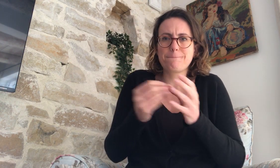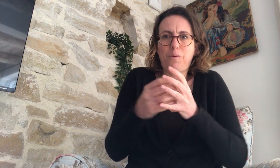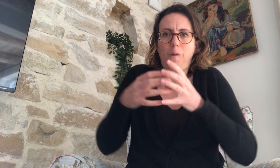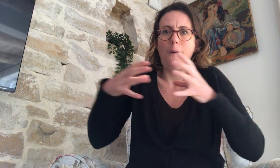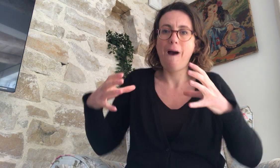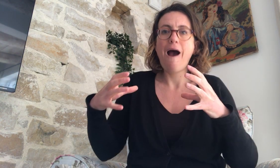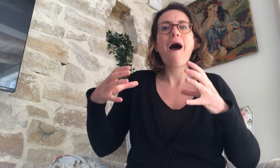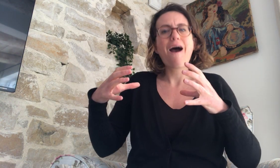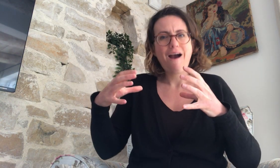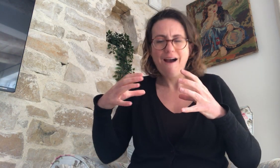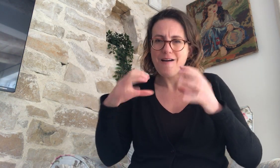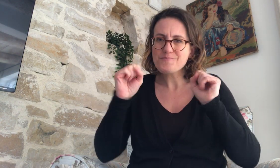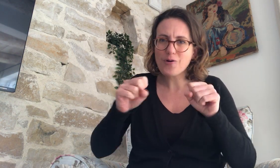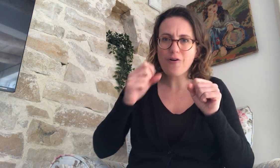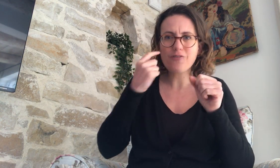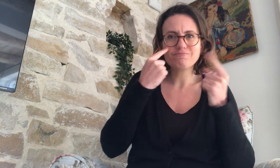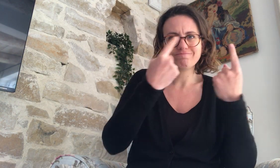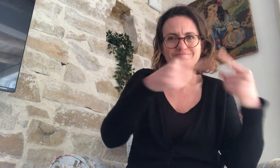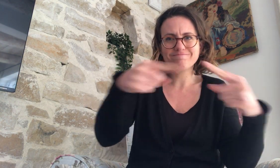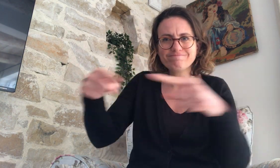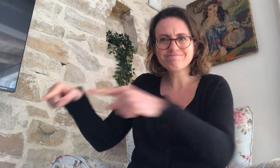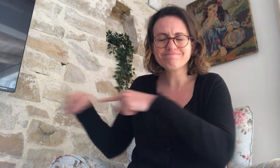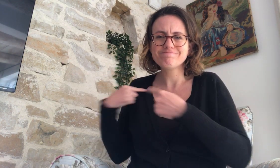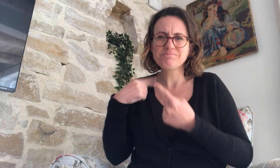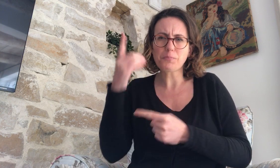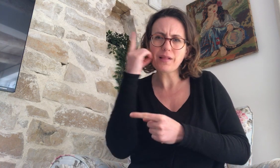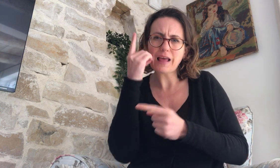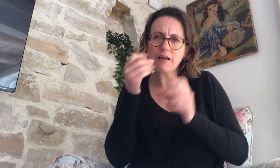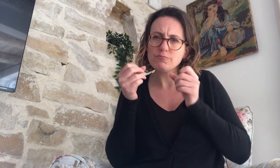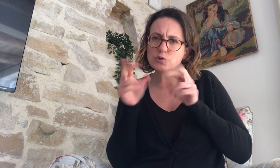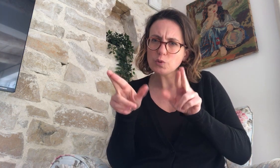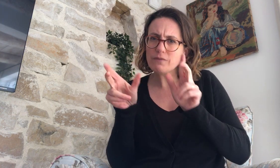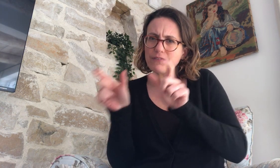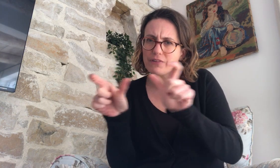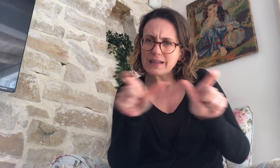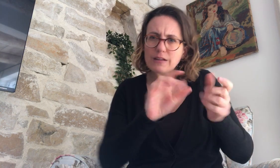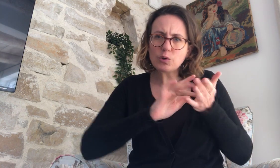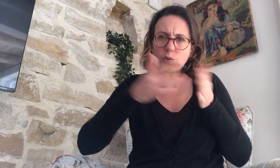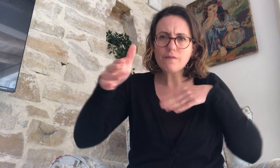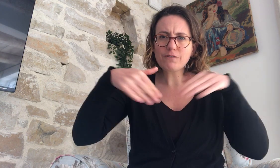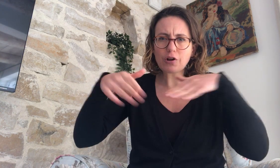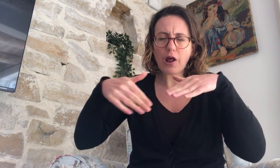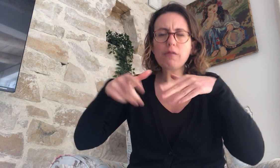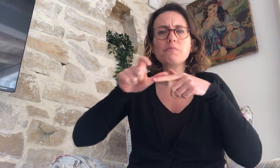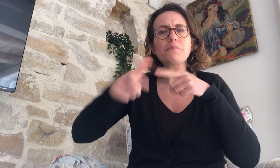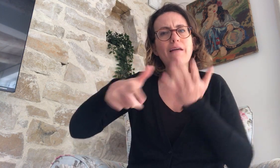Plus nous serons nombreux, avec une variété de modèles de téléphone, plus nous pourrons vérifier le fonctionnement